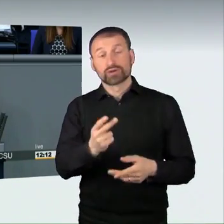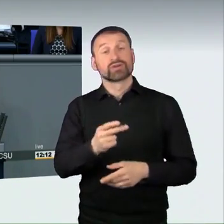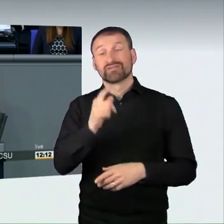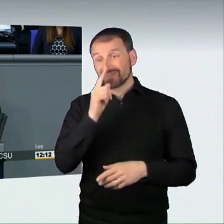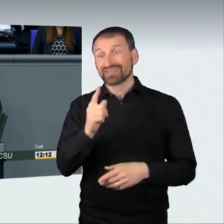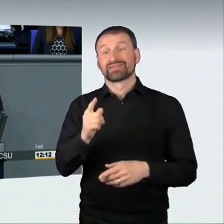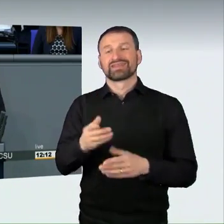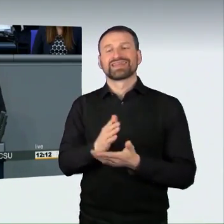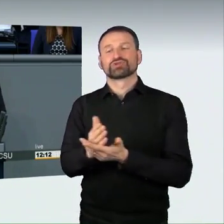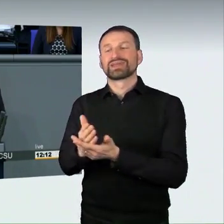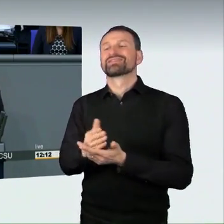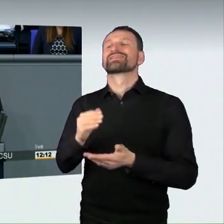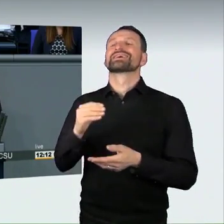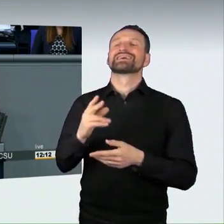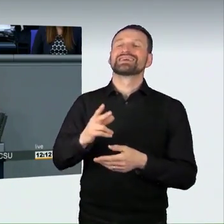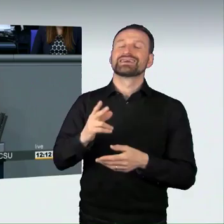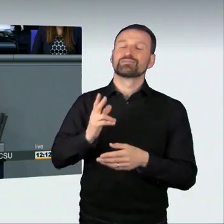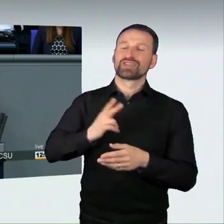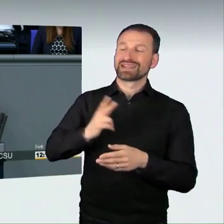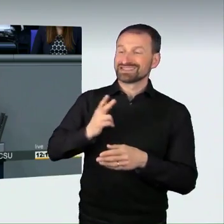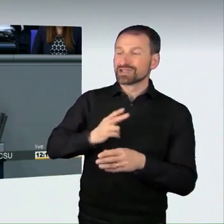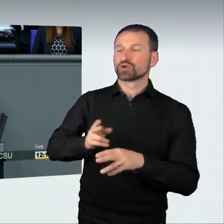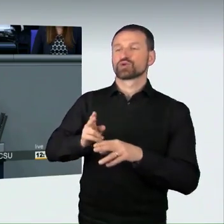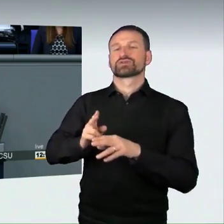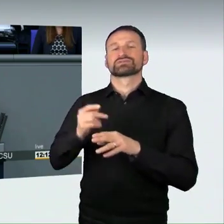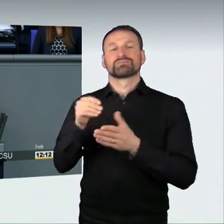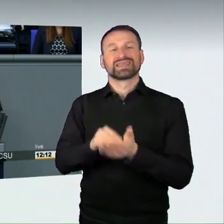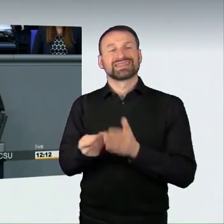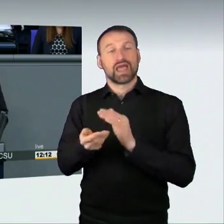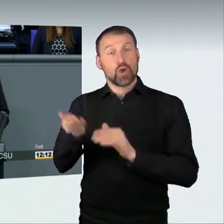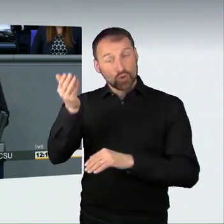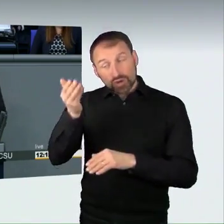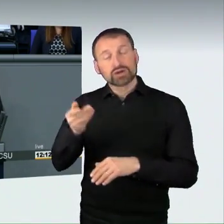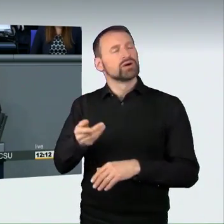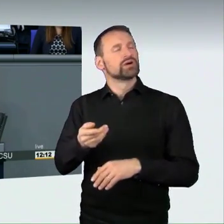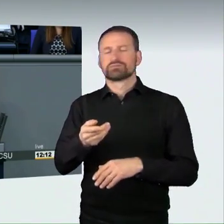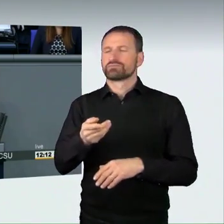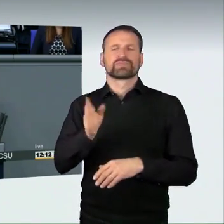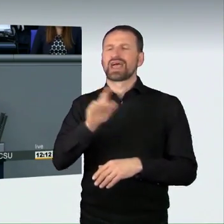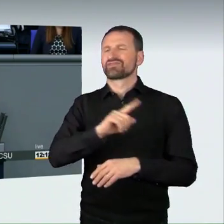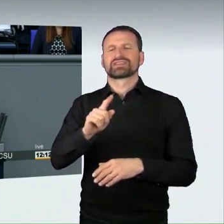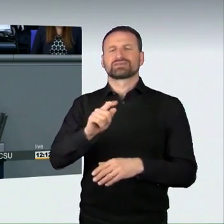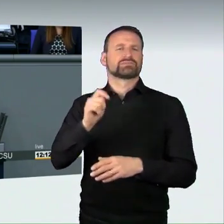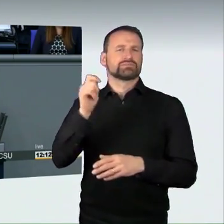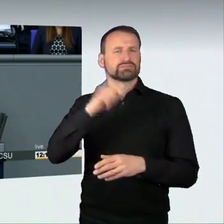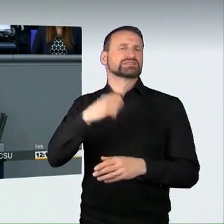Einen Missbrauch des Instruments der Modernisierungsmieterhöhung darf es nicht geben, und das gibt es mit uns auch nicht. Ich finde Ihre Argumentation